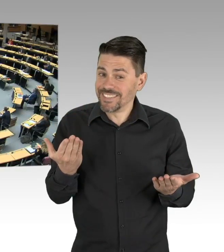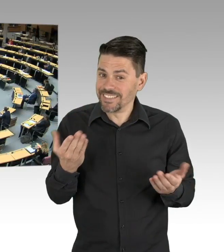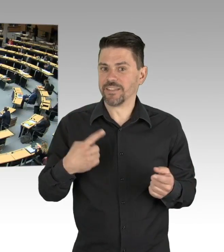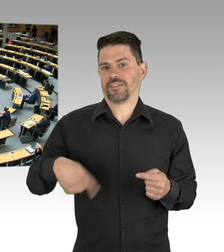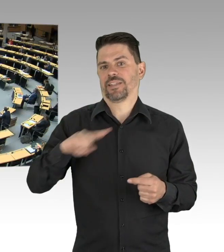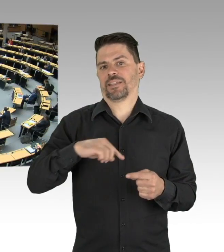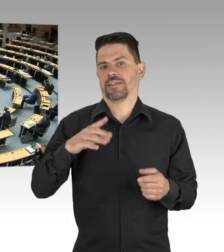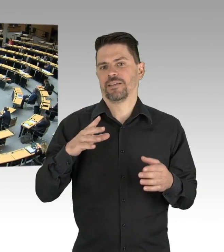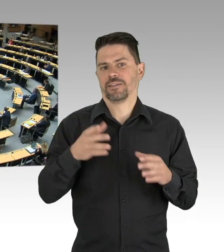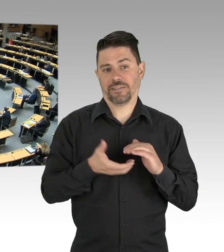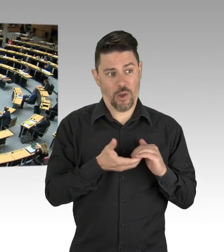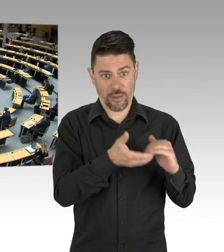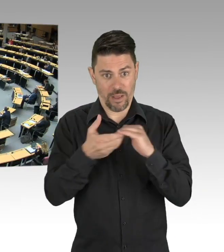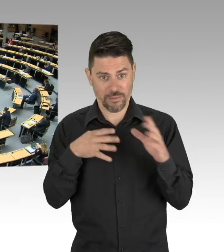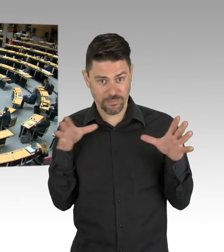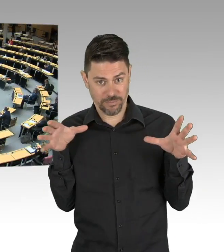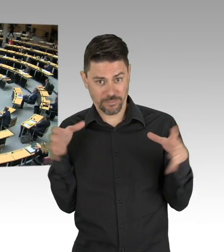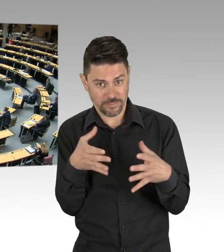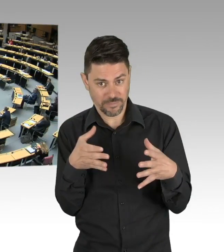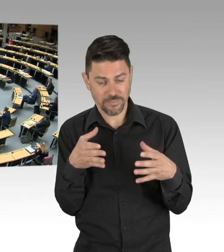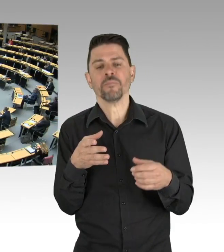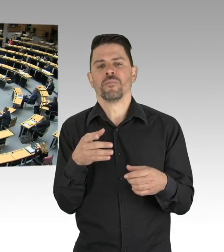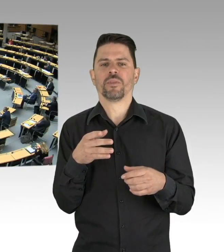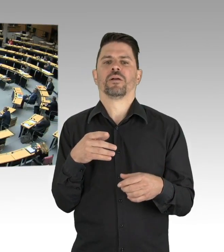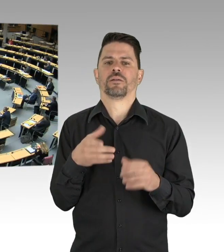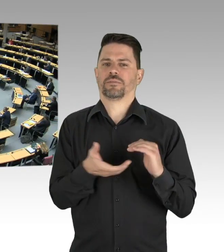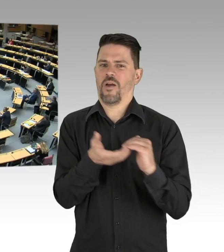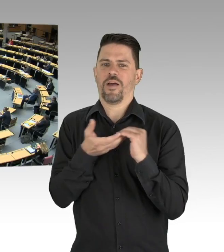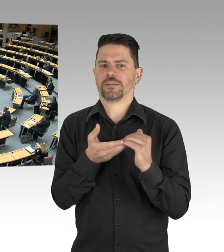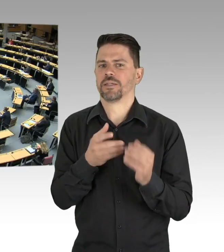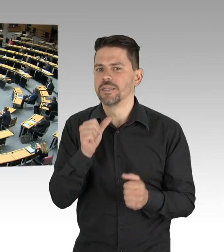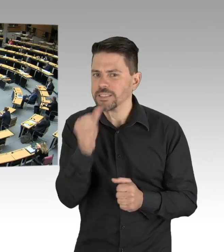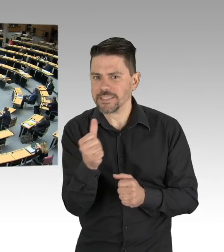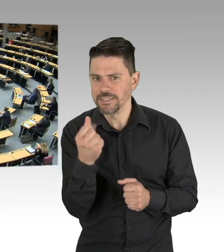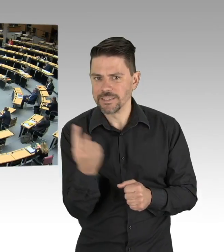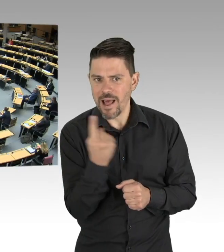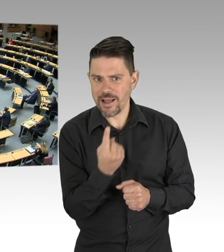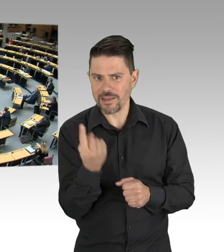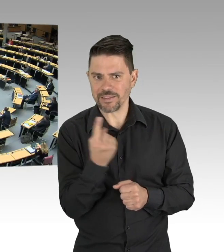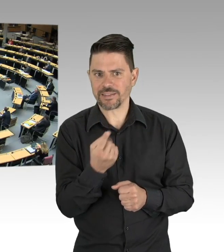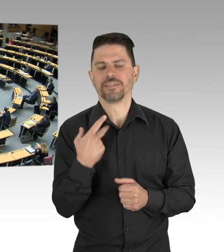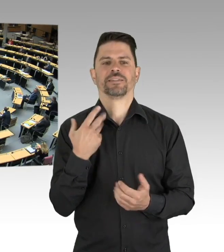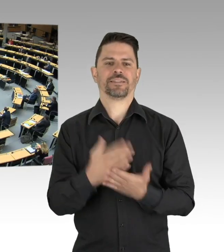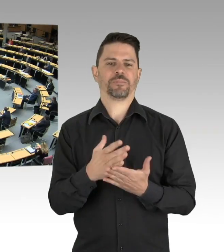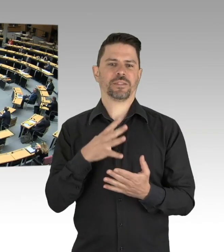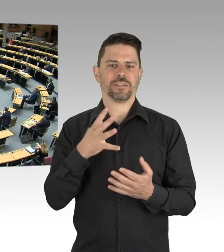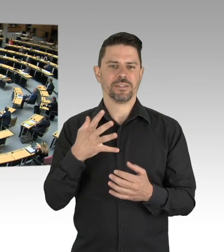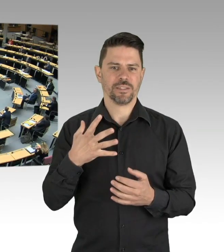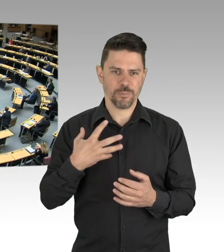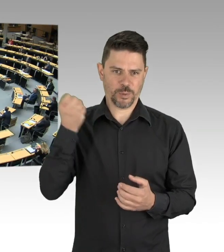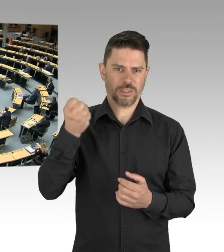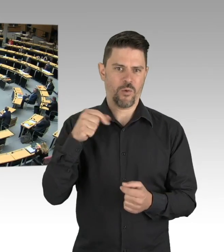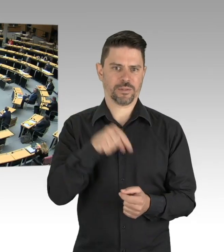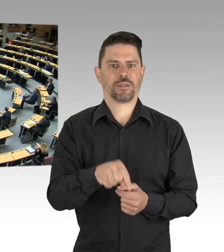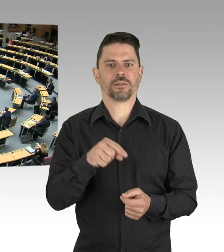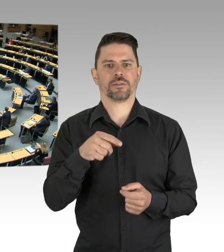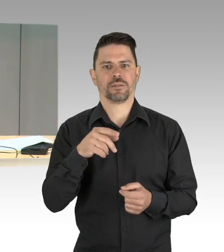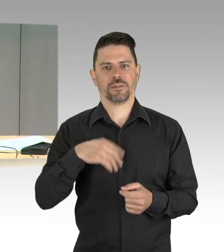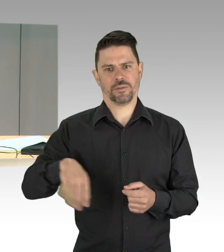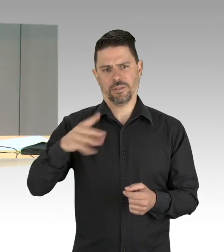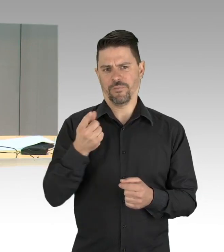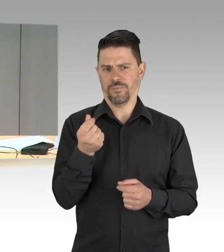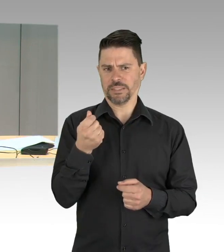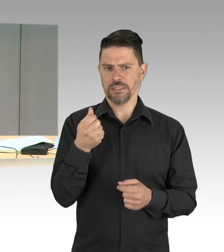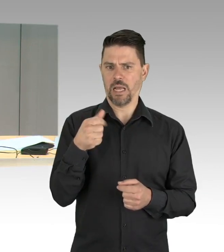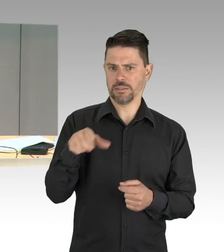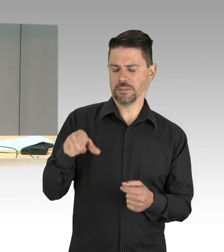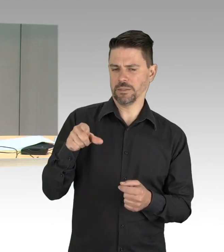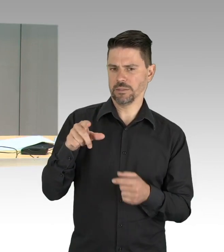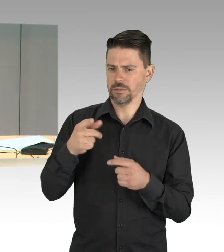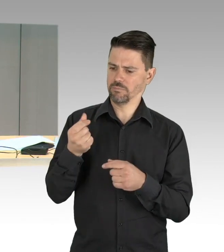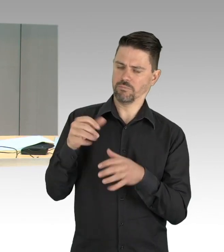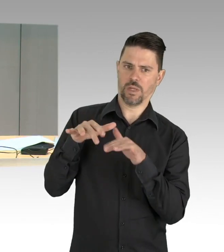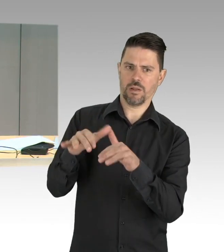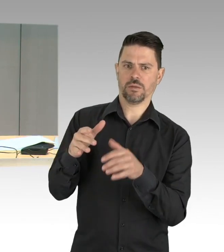(Beifall)